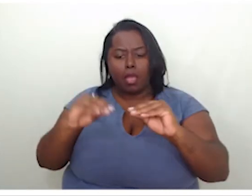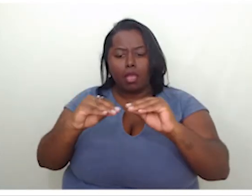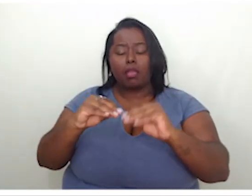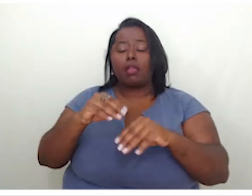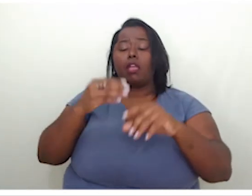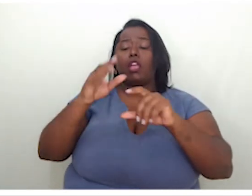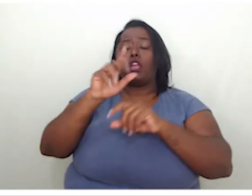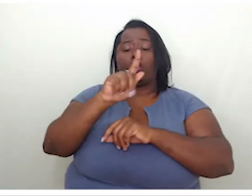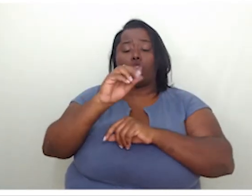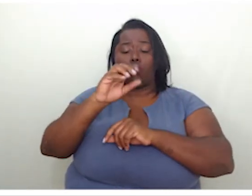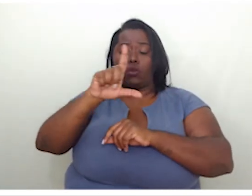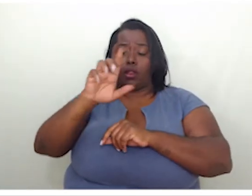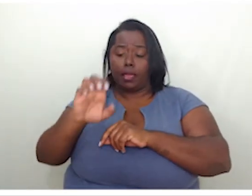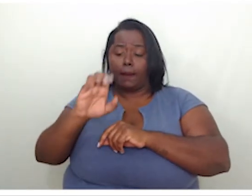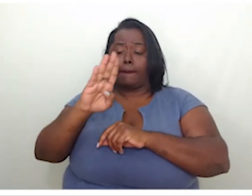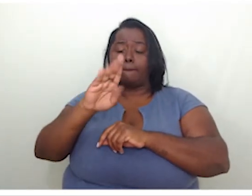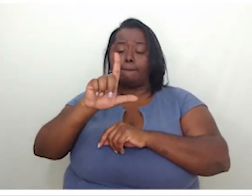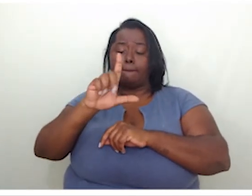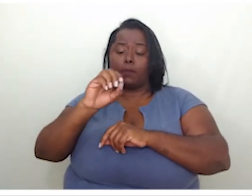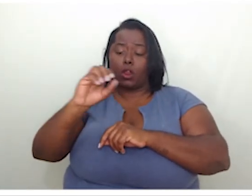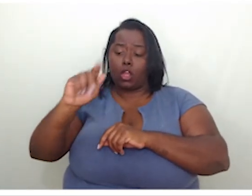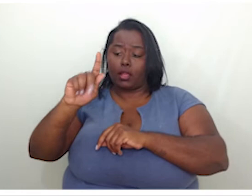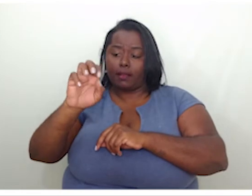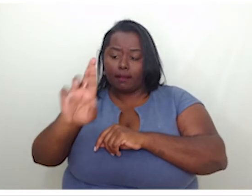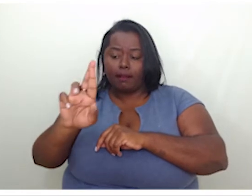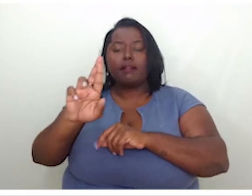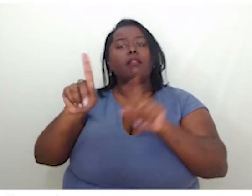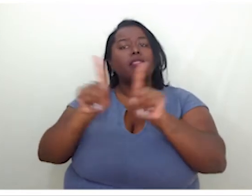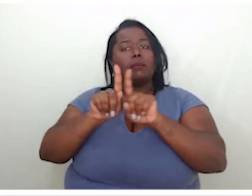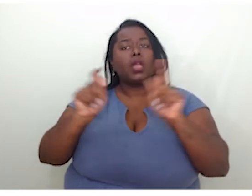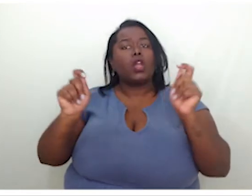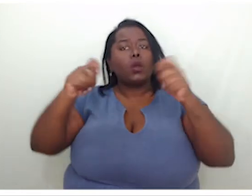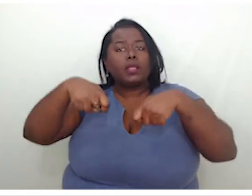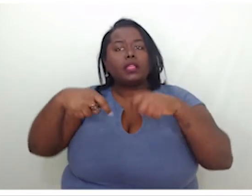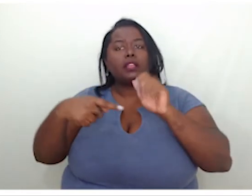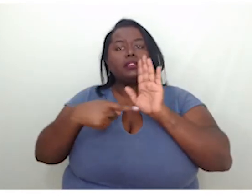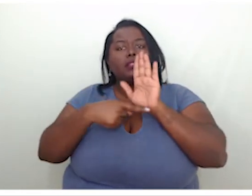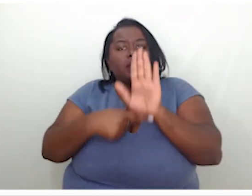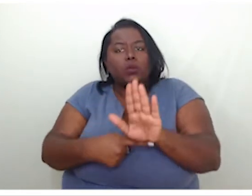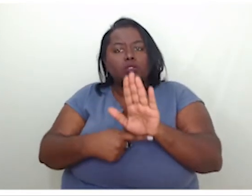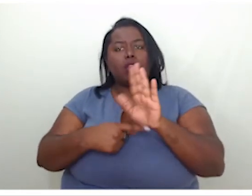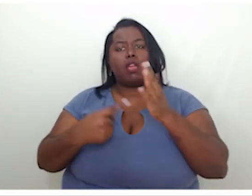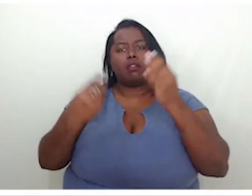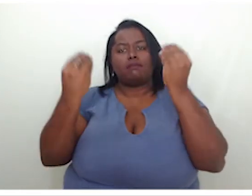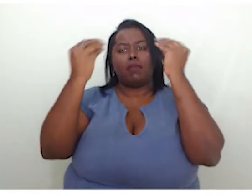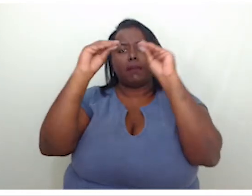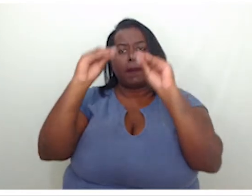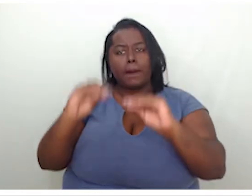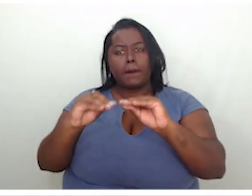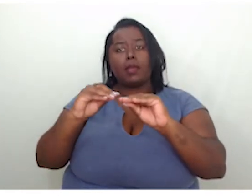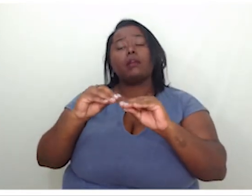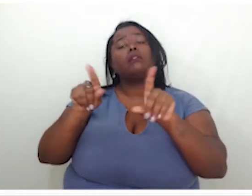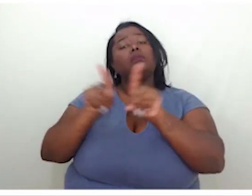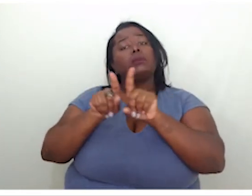el Google Meet, para reuniones en línea y cuando estés organizando tus estudios,